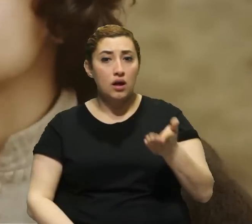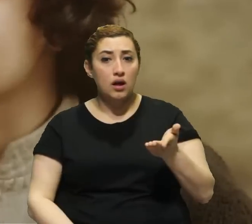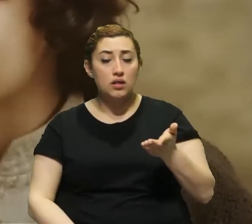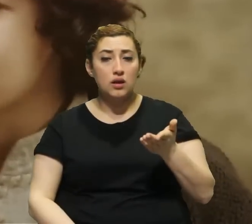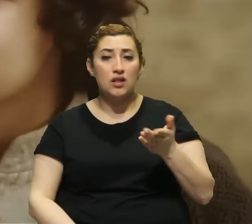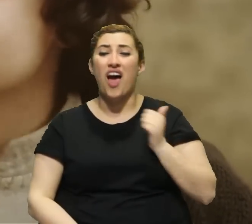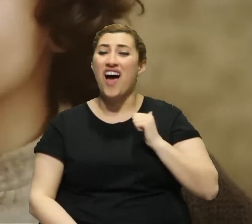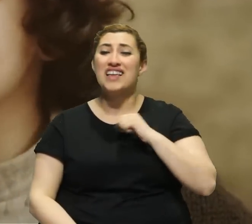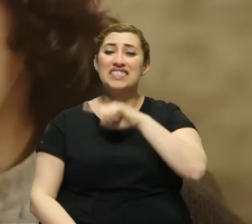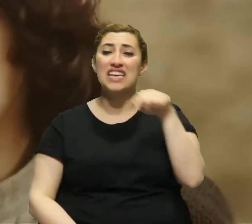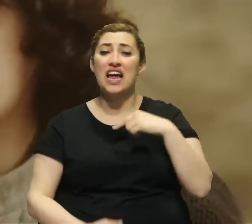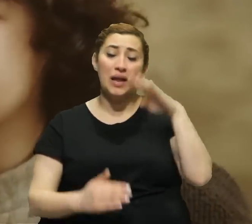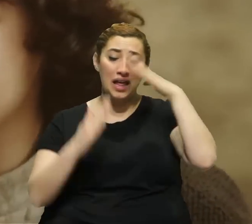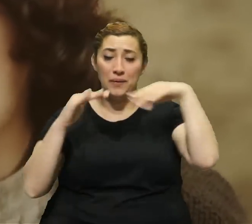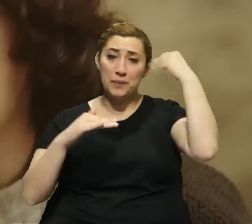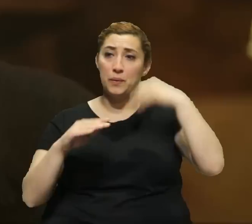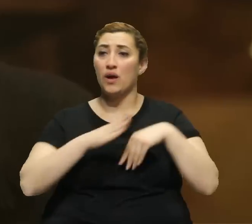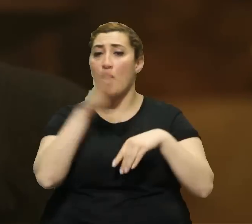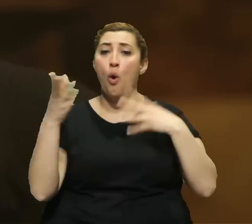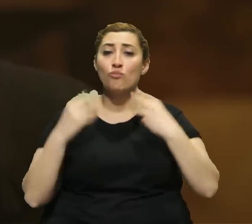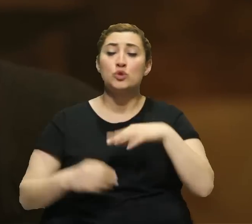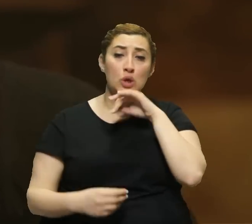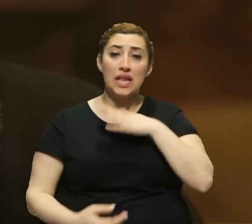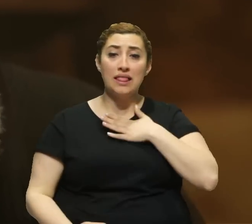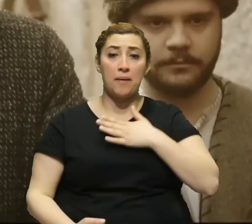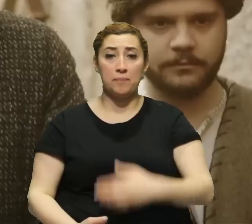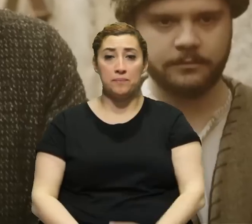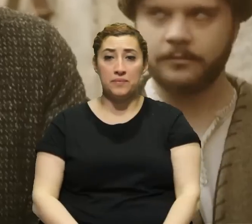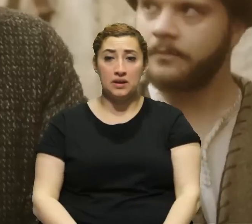Kolcular, dergâhı basmıştır dedem!